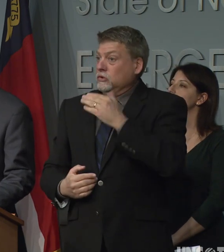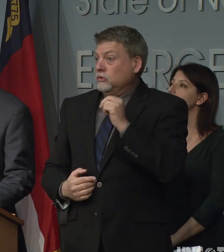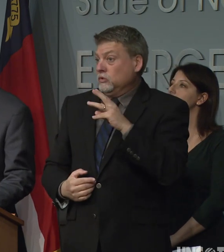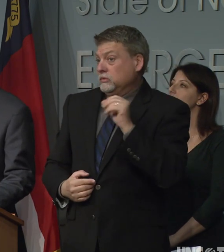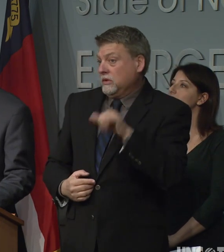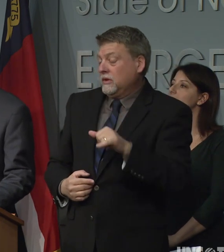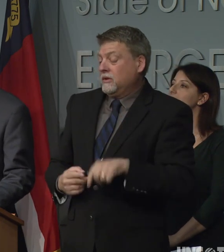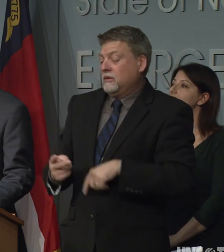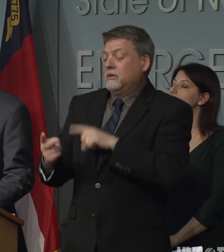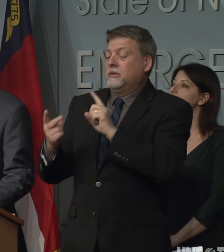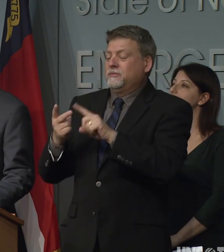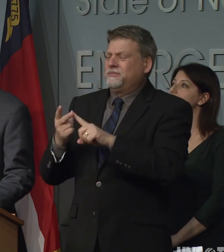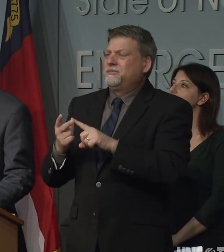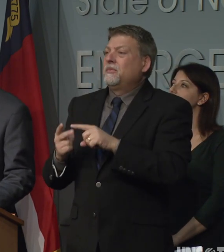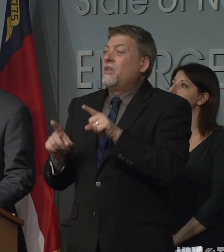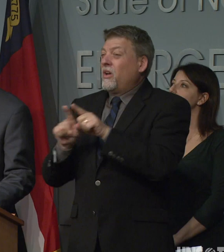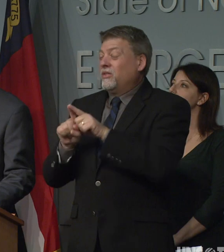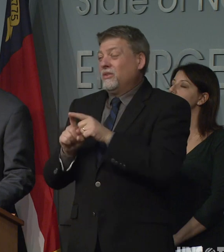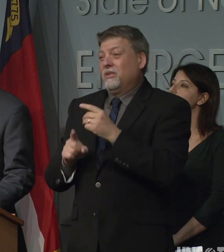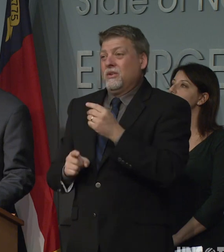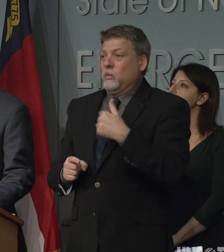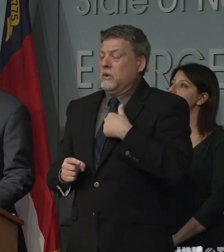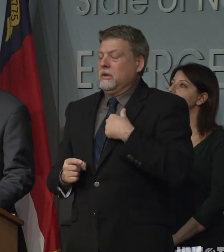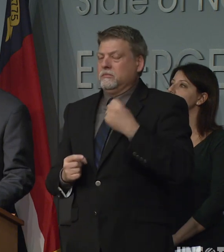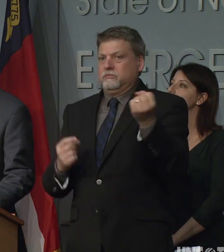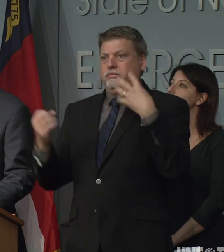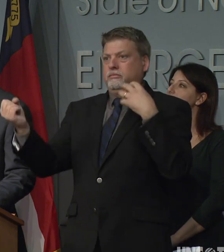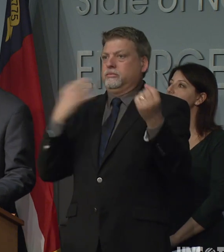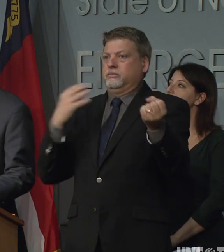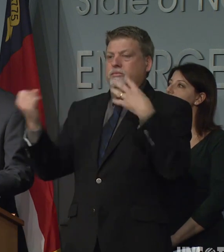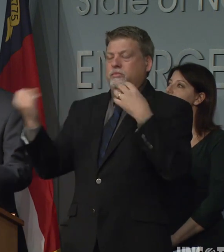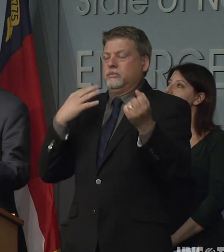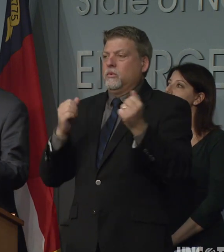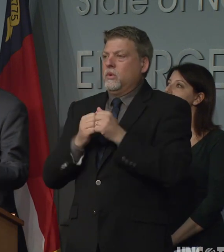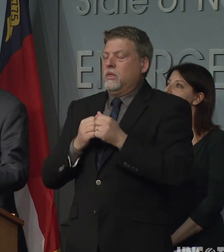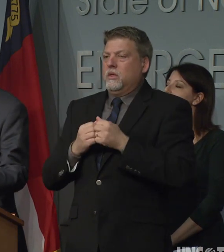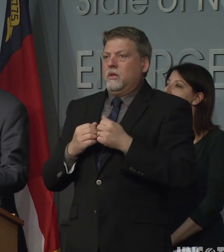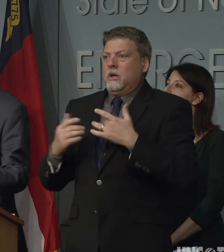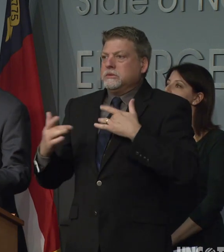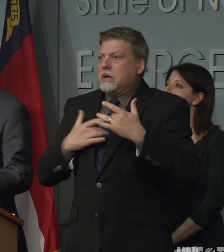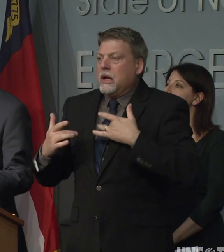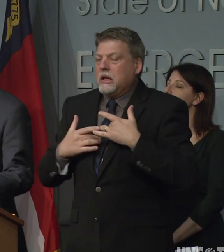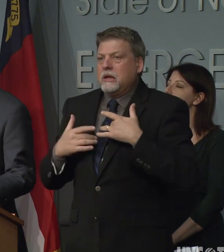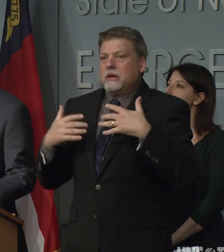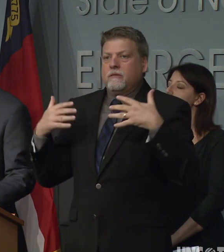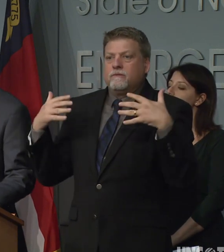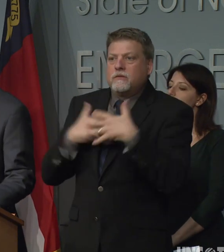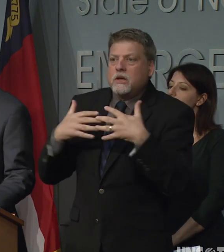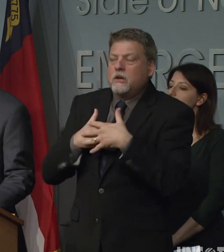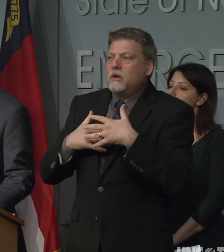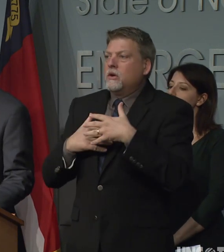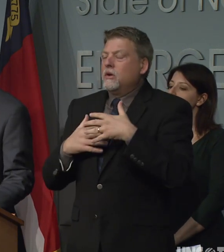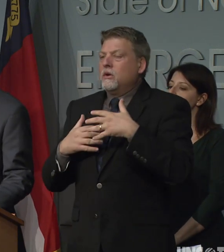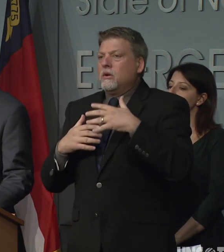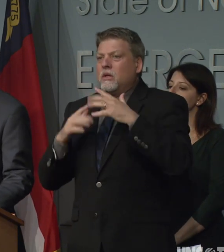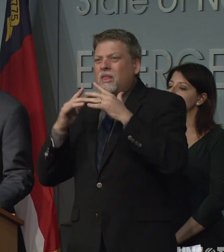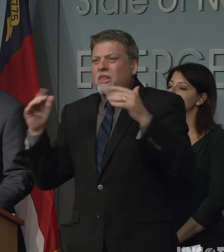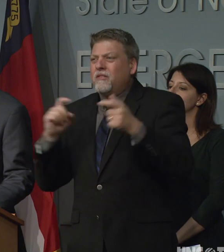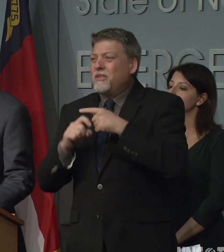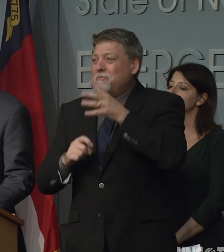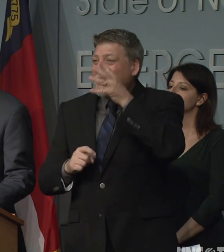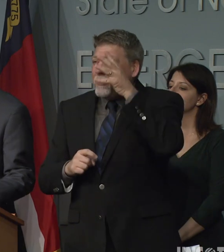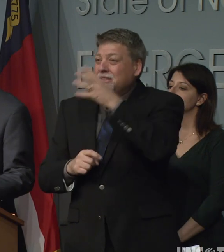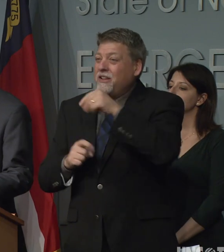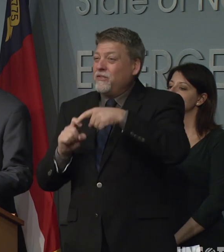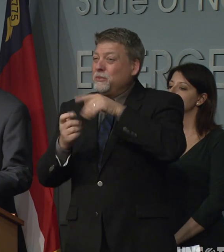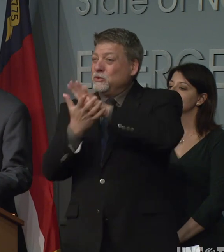que se ha aumentado la ansiedad. El temor de para por parte de los padres de los maestros superintendentes en